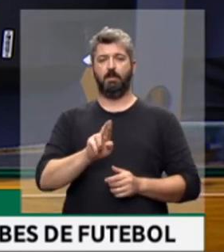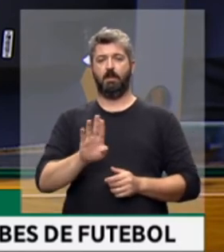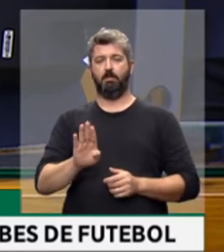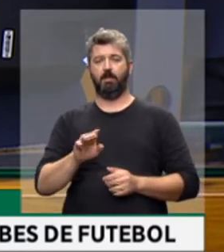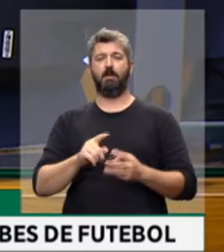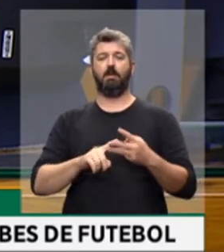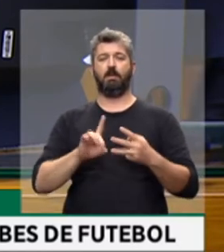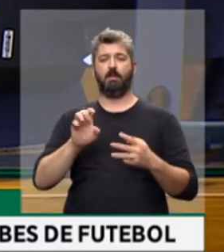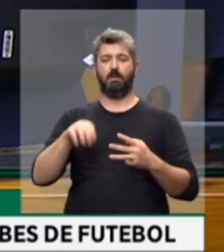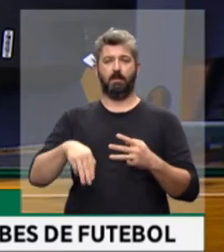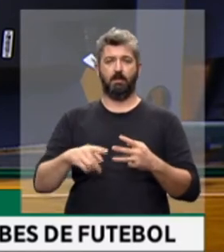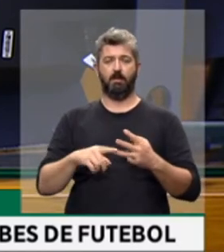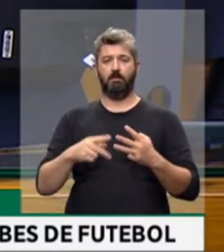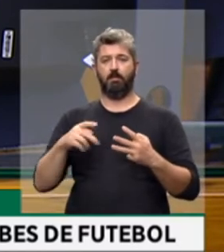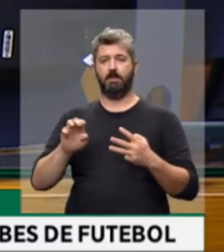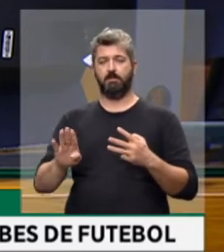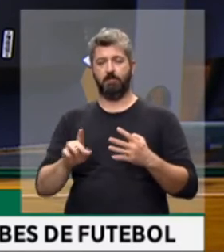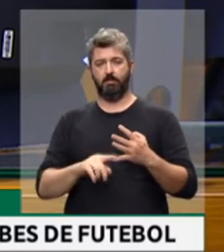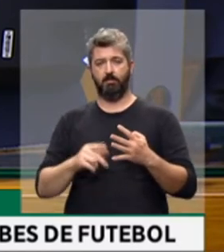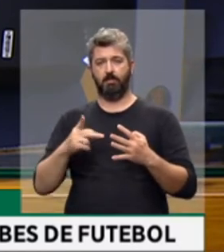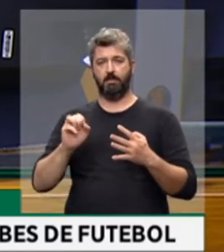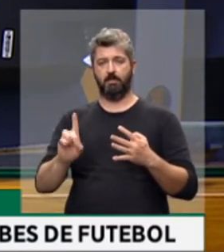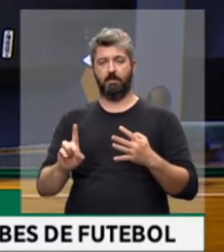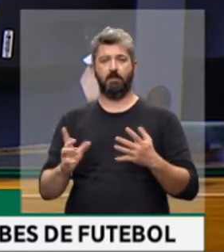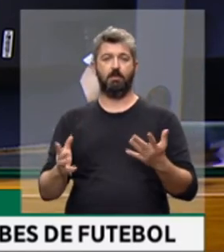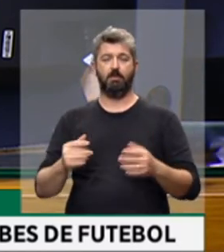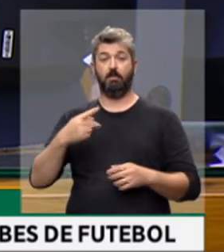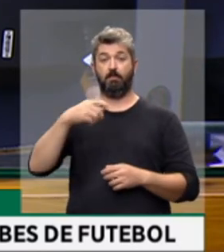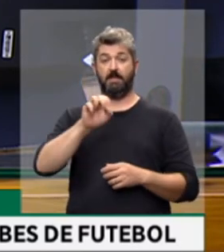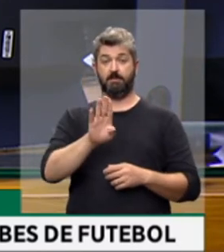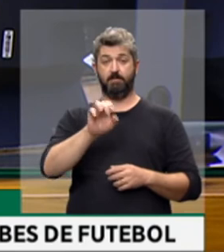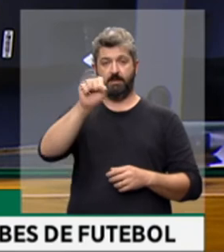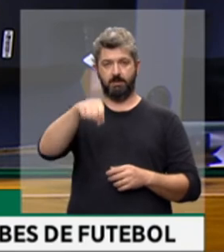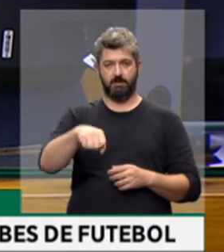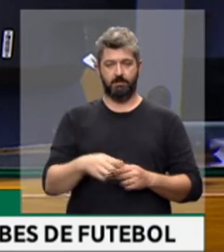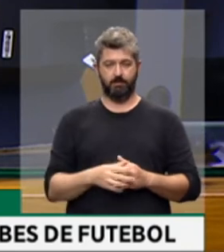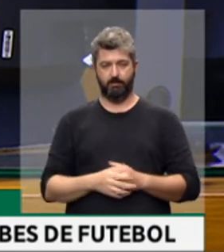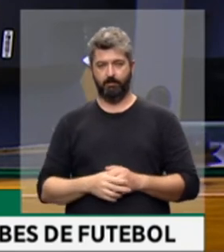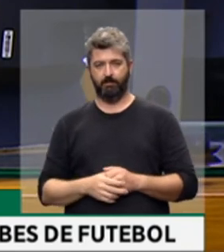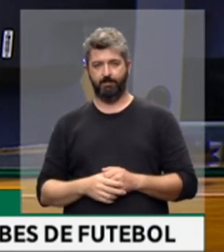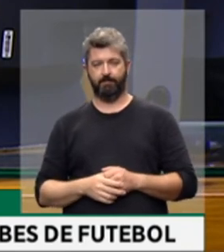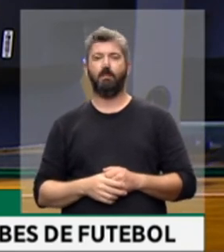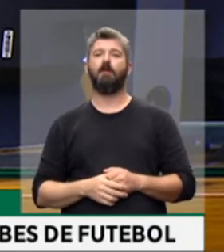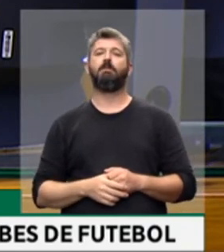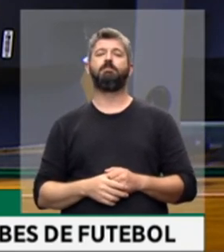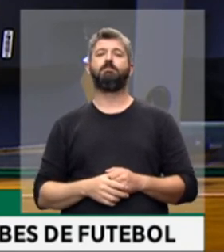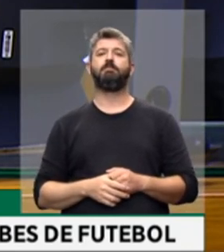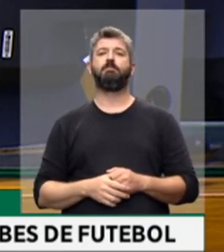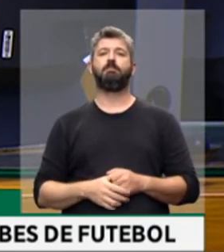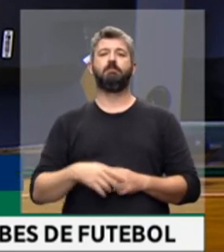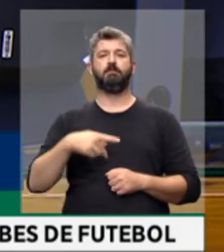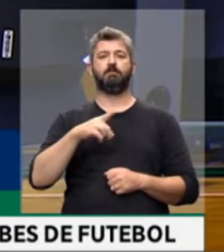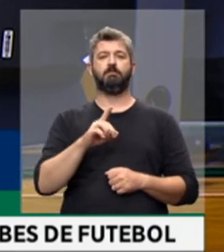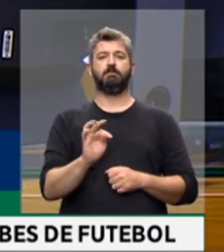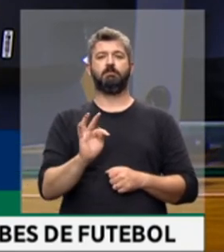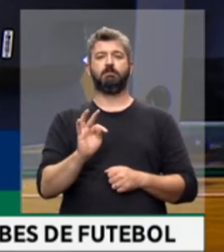VOTA O MDB? PSD. -- [DEPUTADO]: PSL, PRESIDENTE. -- [PRESIDENTE]: PSL. [DEPUTADO]: PSL VOTA NÃO, SENHOR PRESIDENTE. [PRESIDENTE]: OBRIGADO, DEPUTADO.